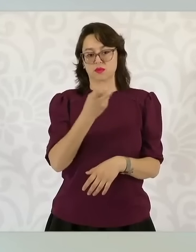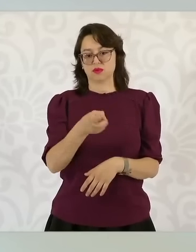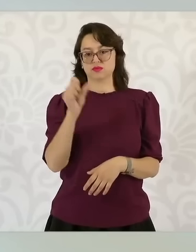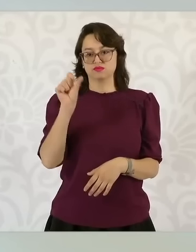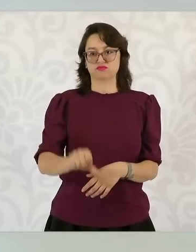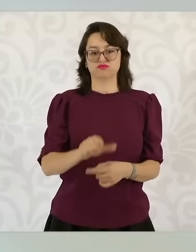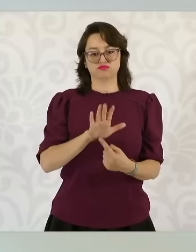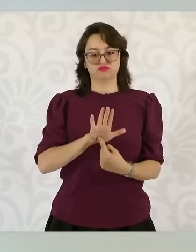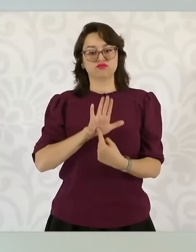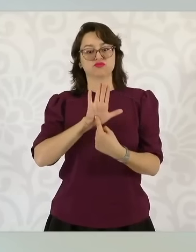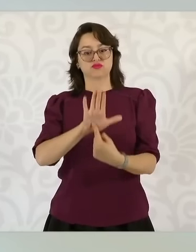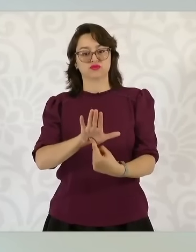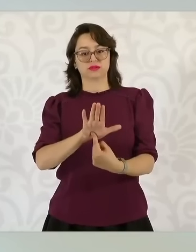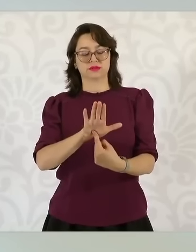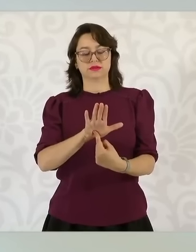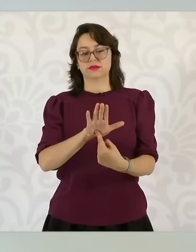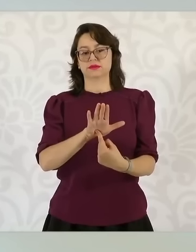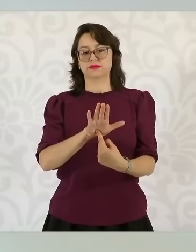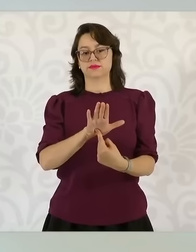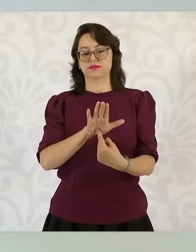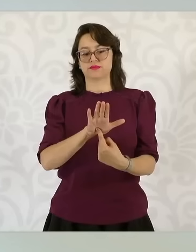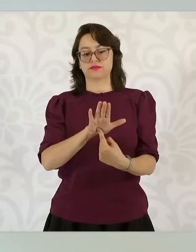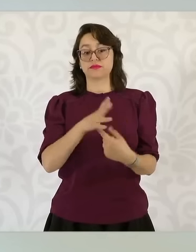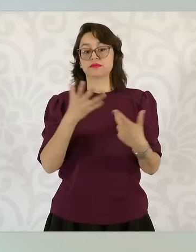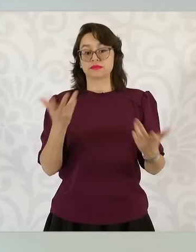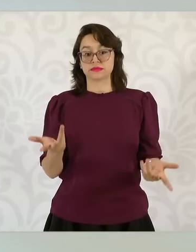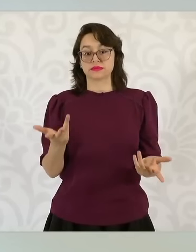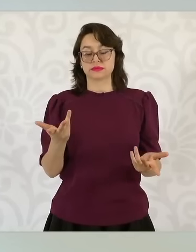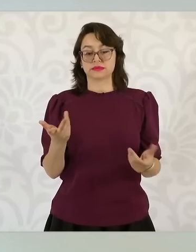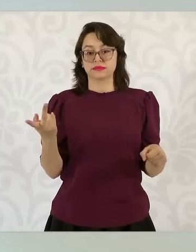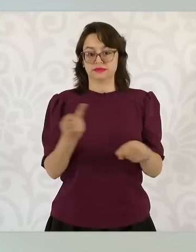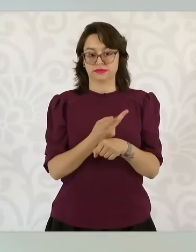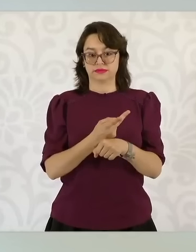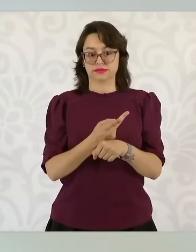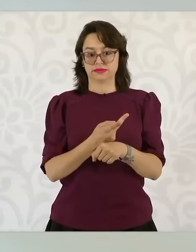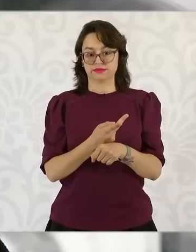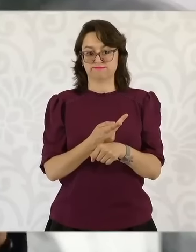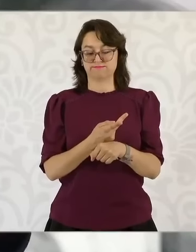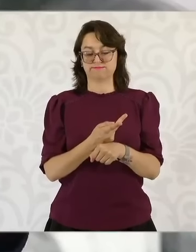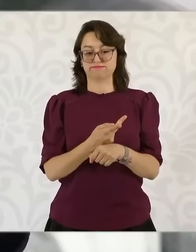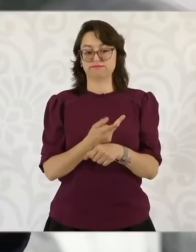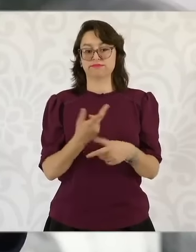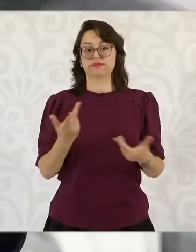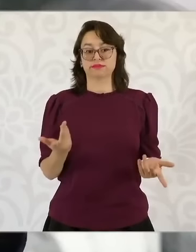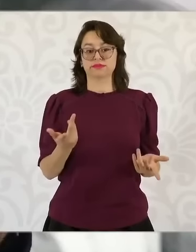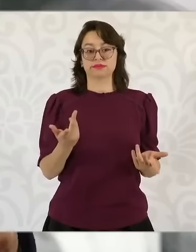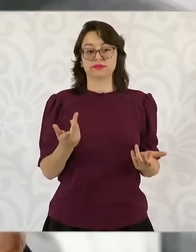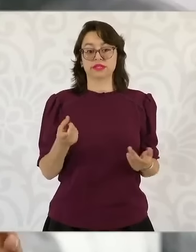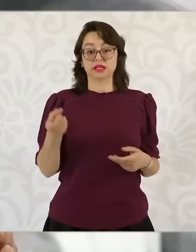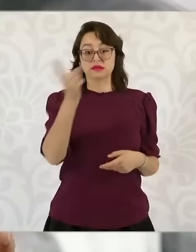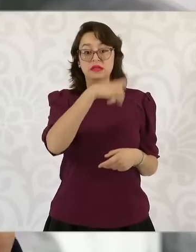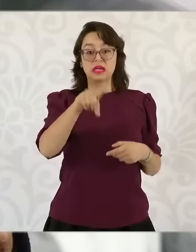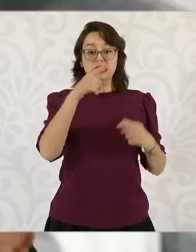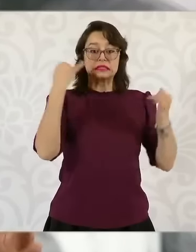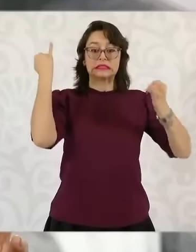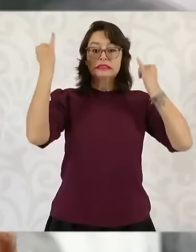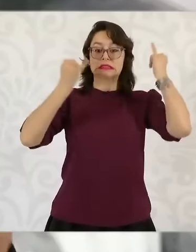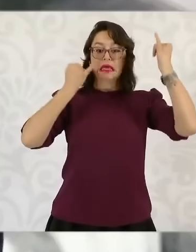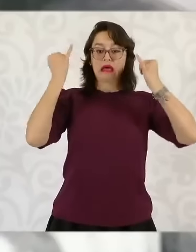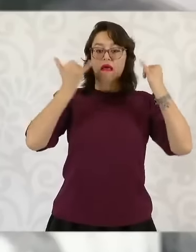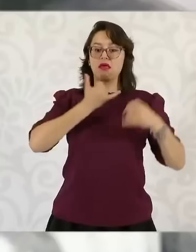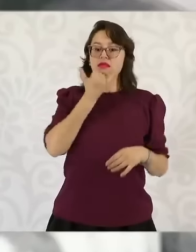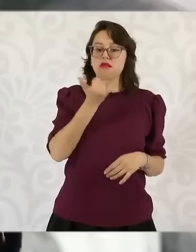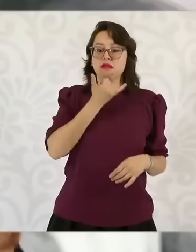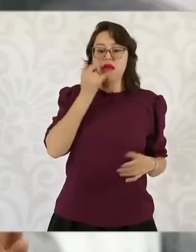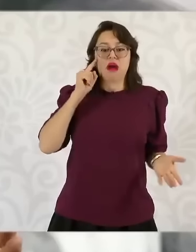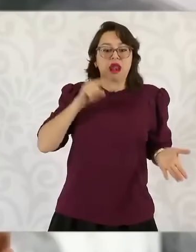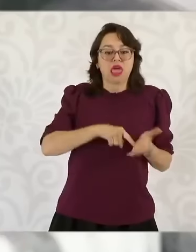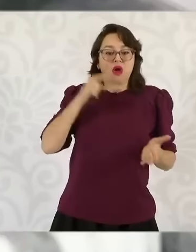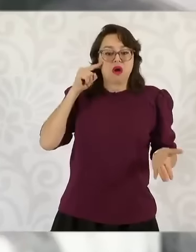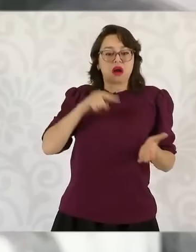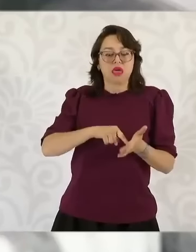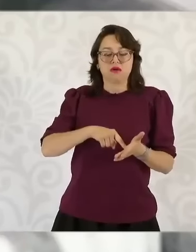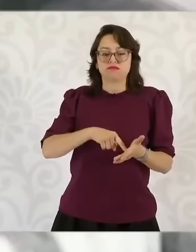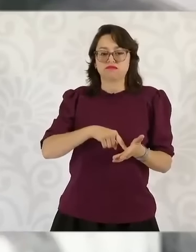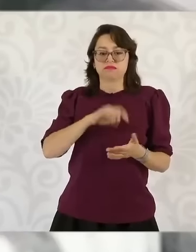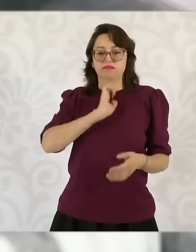es cerrar el la el gran espacio que existe entre las los estereotipos los mitos los prejuicios y